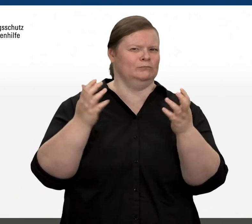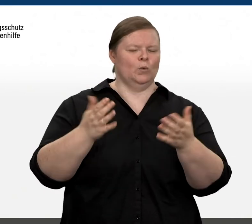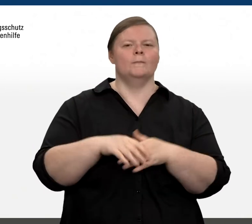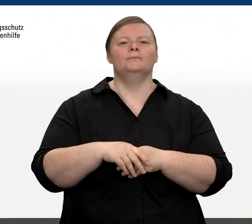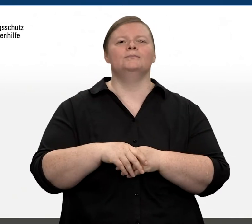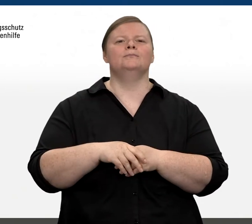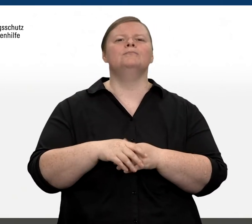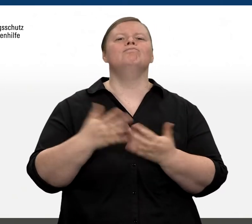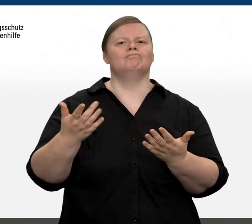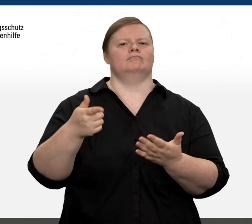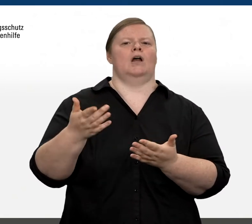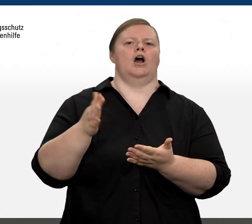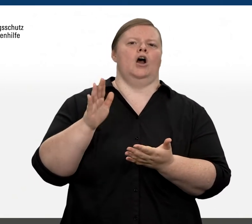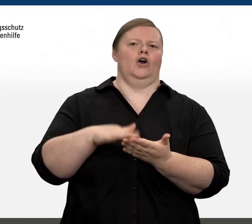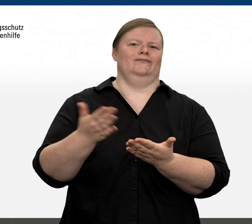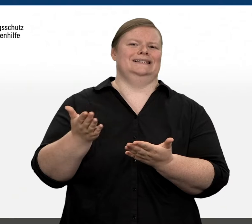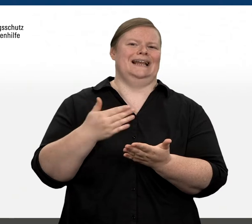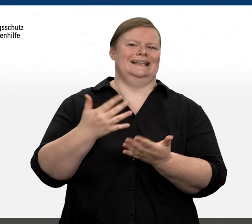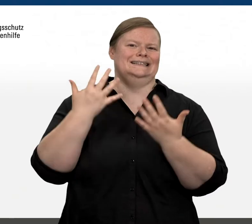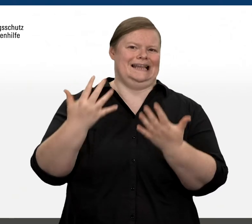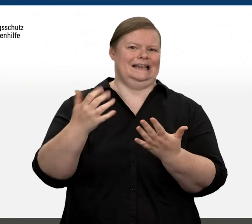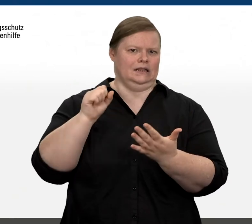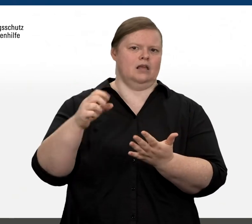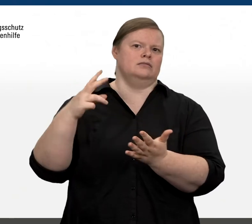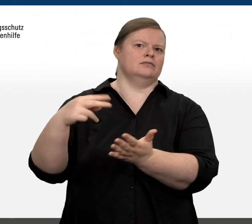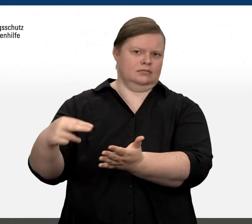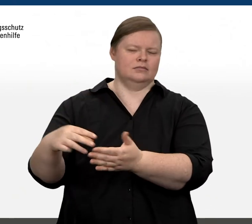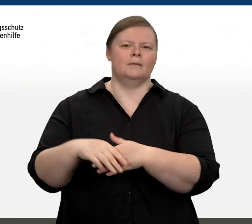auf Seite 10 nachlesen.